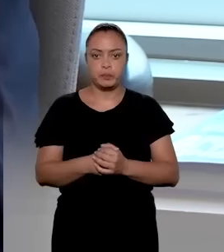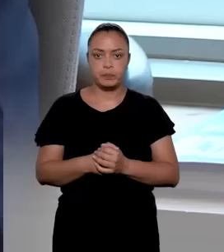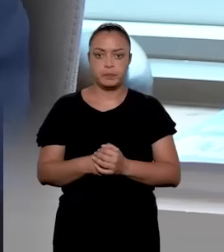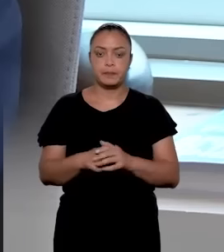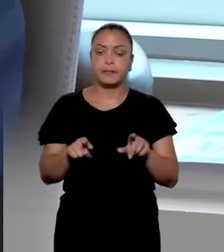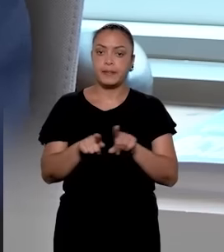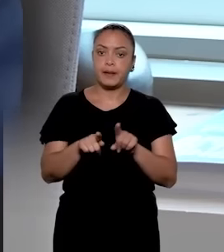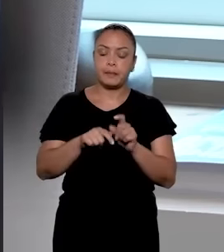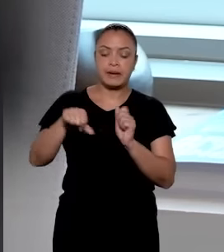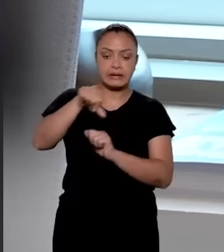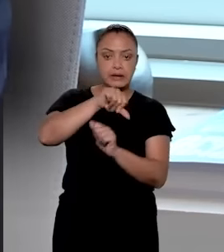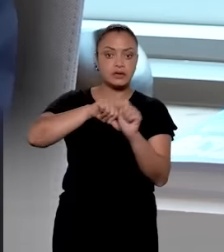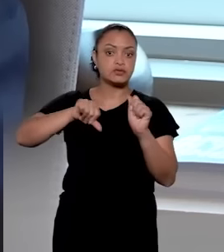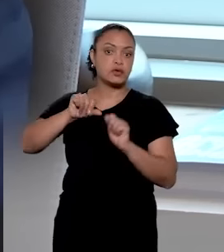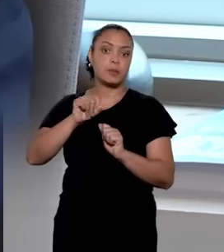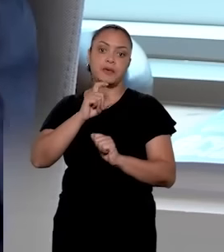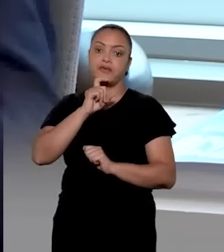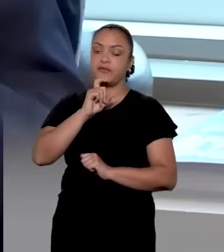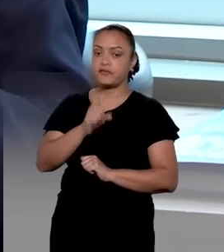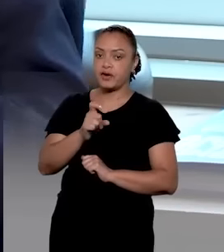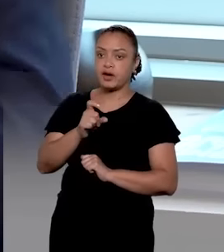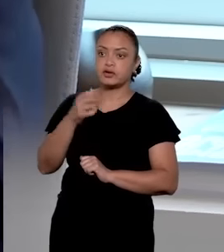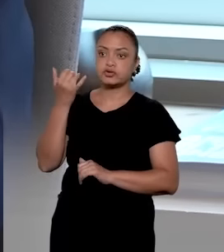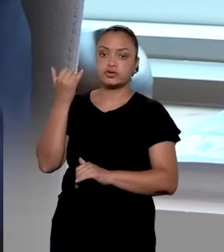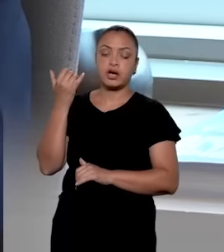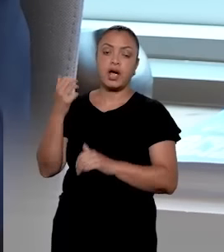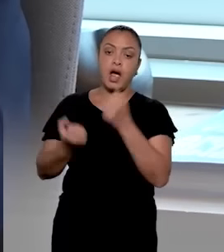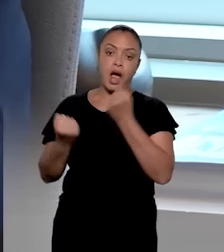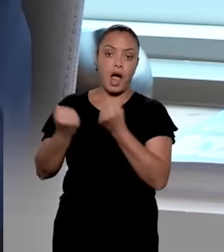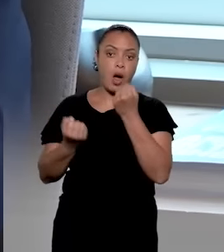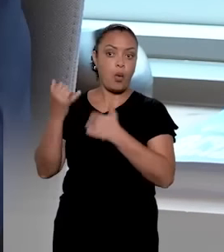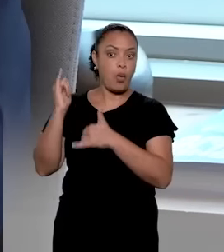verde será outra... o etanol transformado em hidrogênio verde para carros eletrificados,